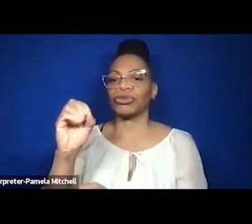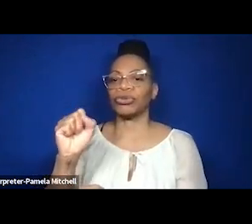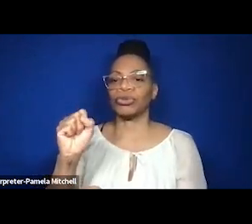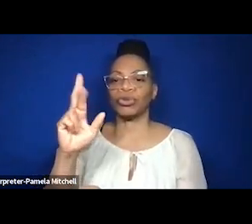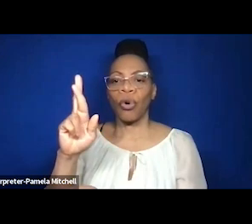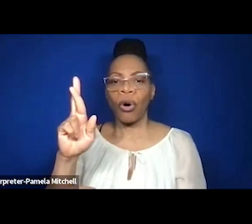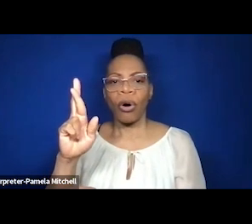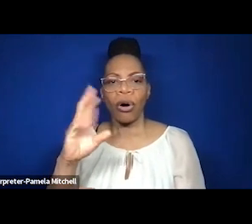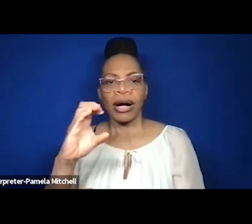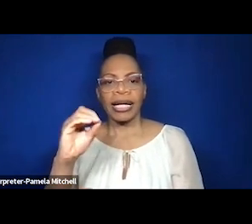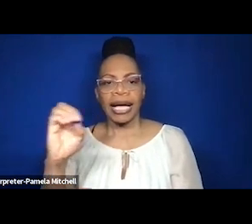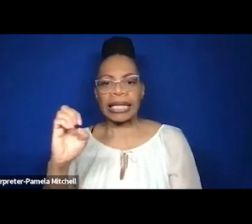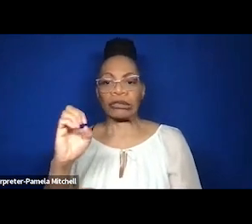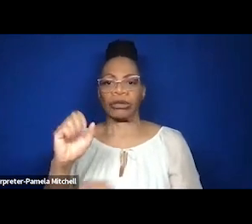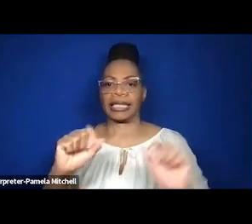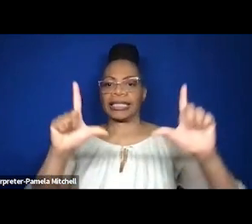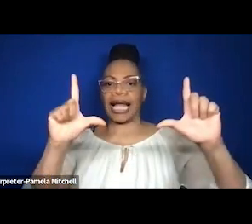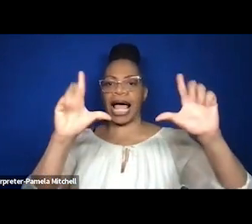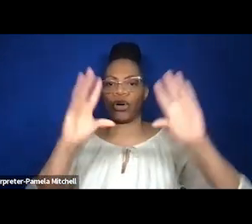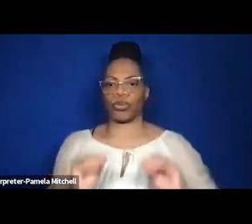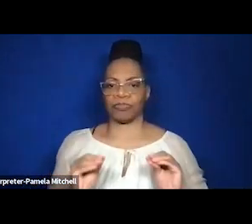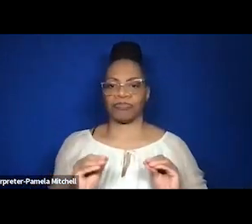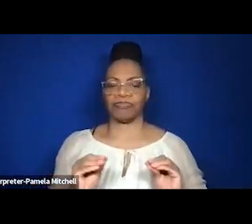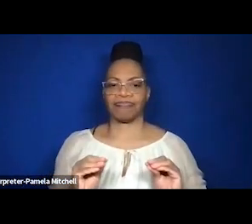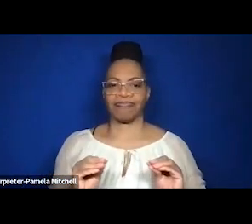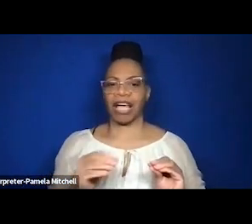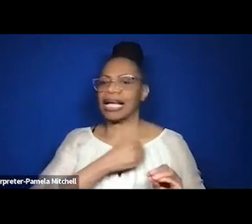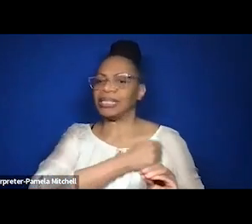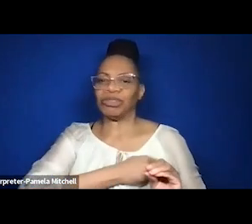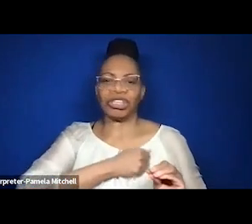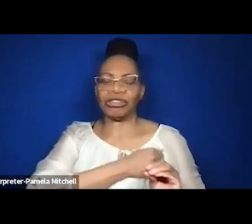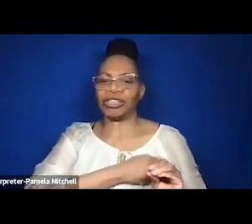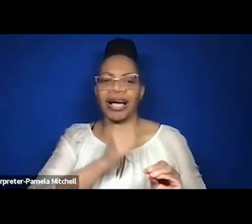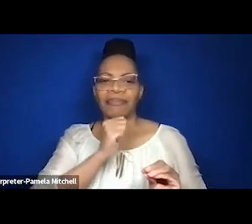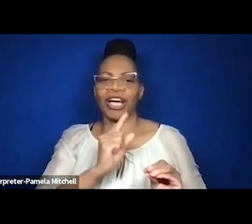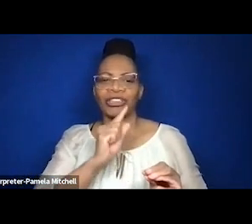Oh, veo que las diapositivas dejaron de funcionar. No estoy segura de qué está pasando.